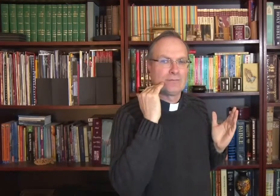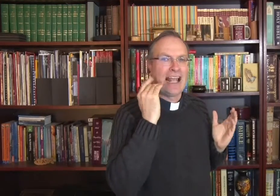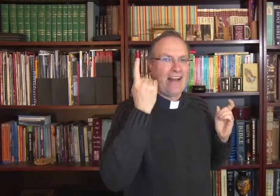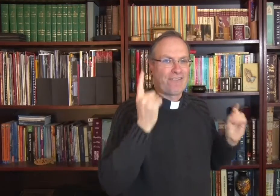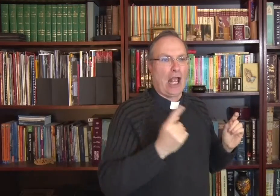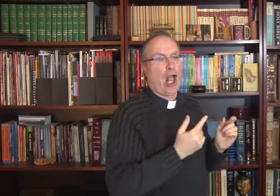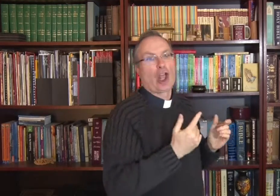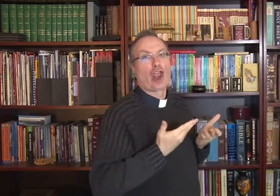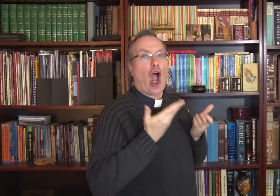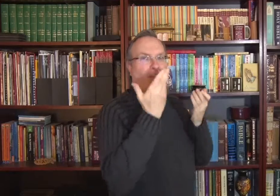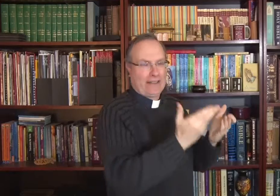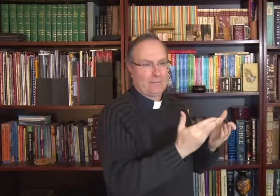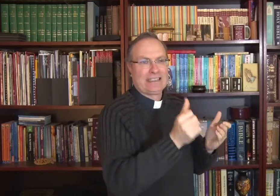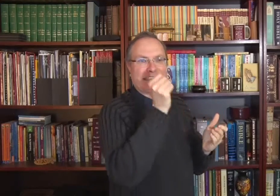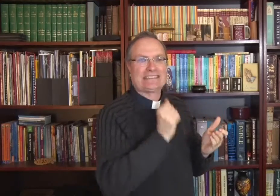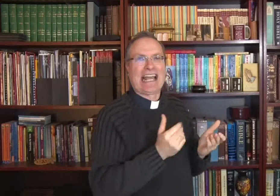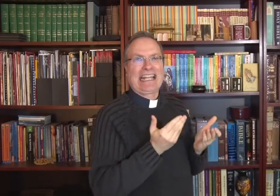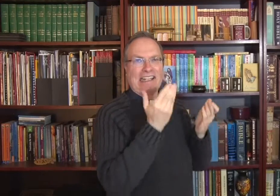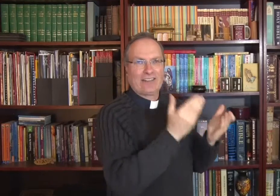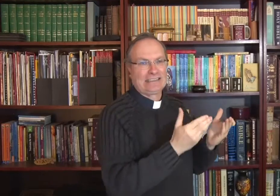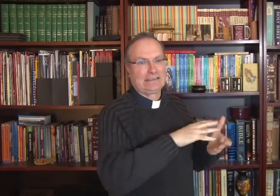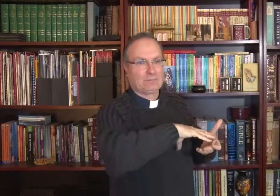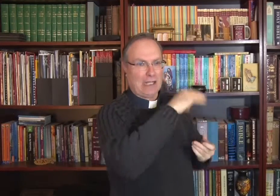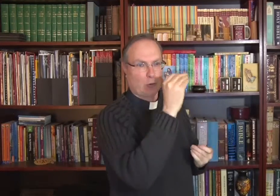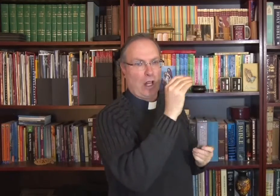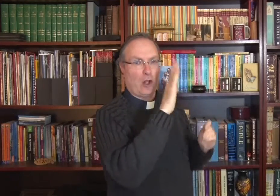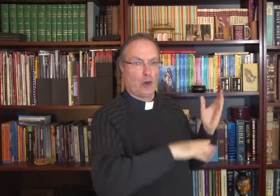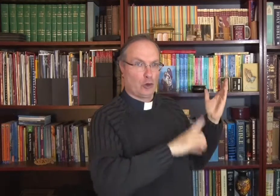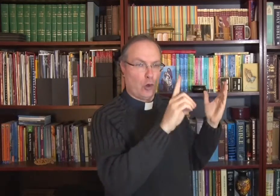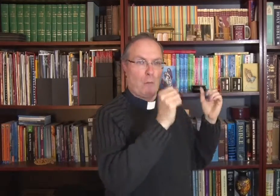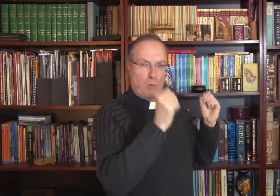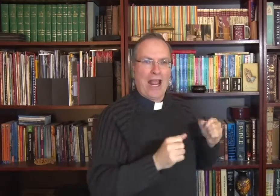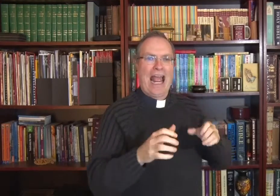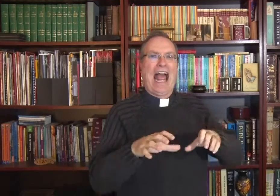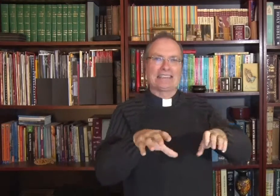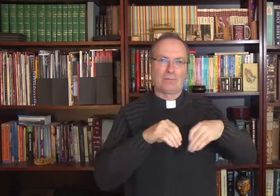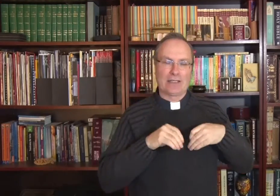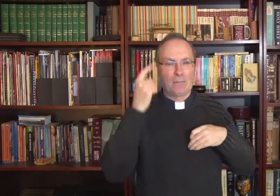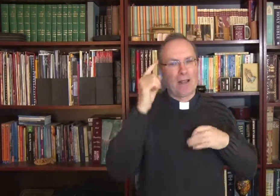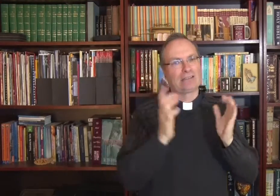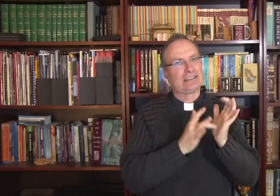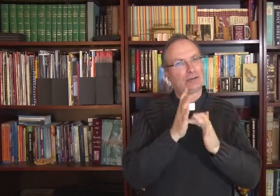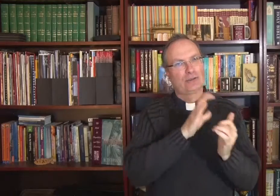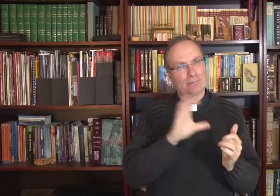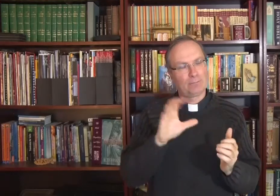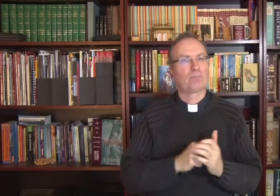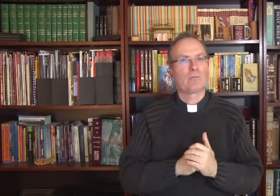afin d’offrir des sacrifices spirituels que Dieu peut accepter par Jésus-Christ.